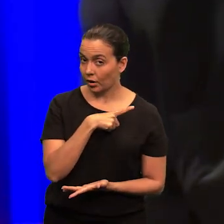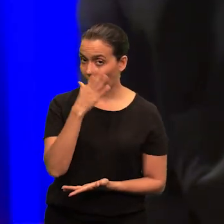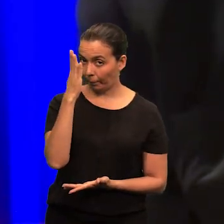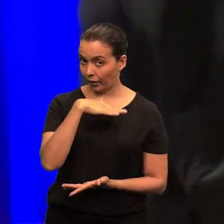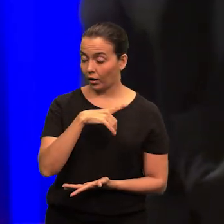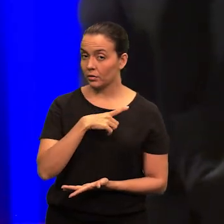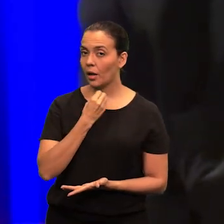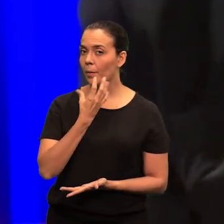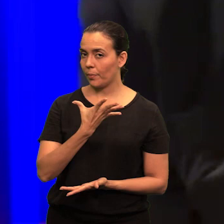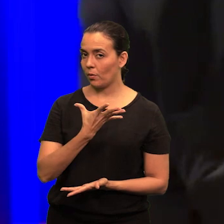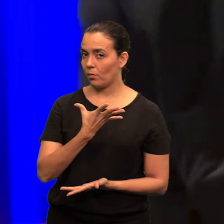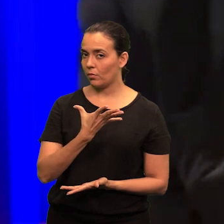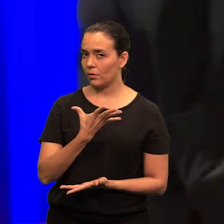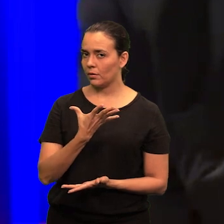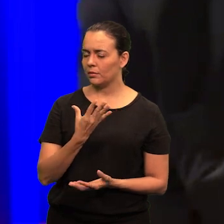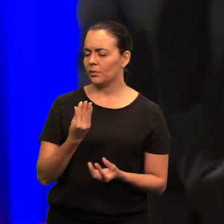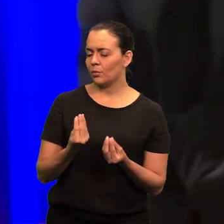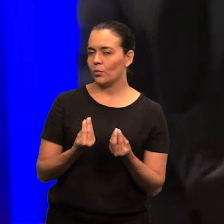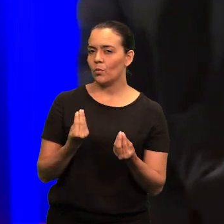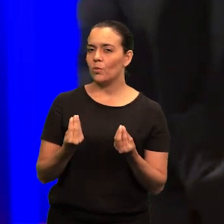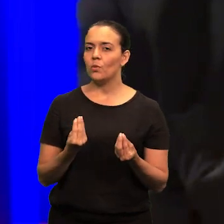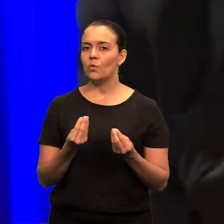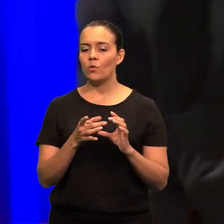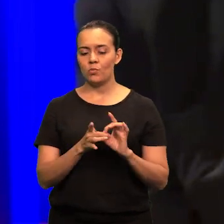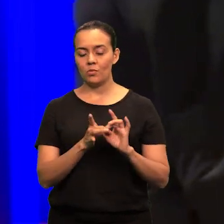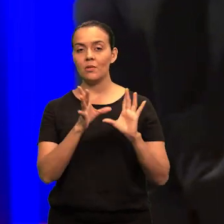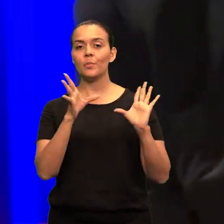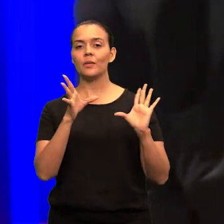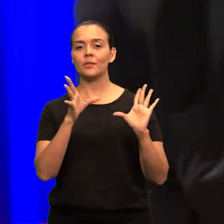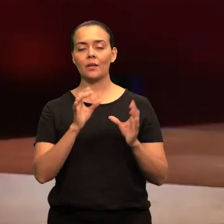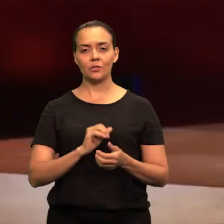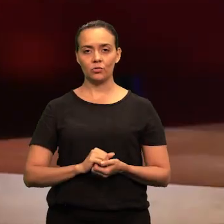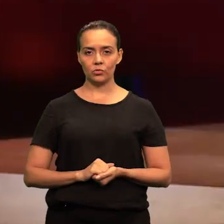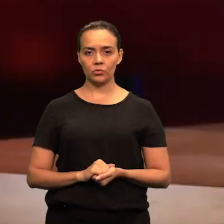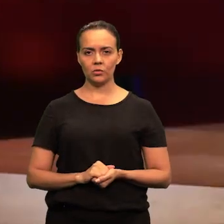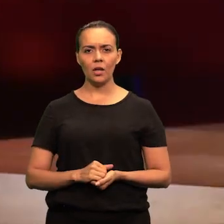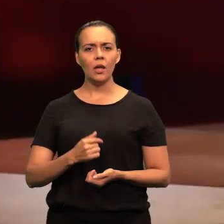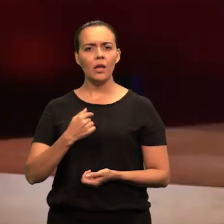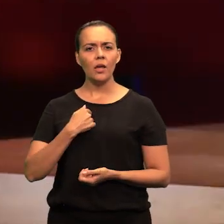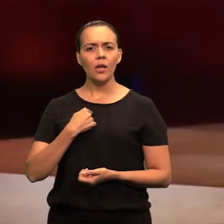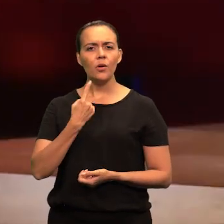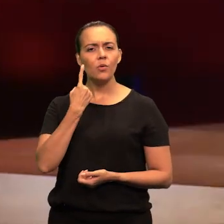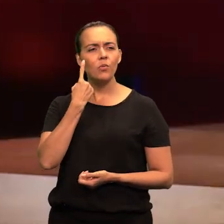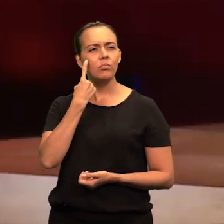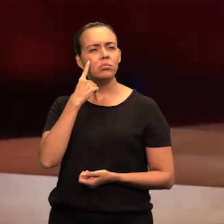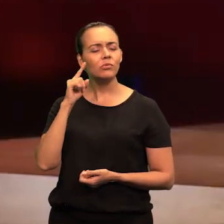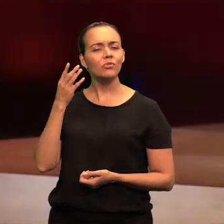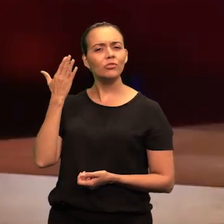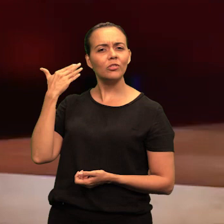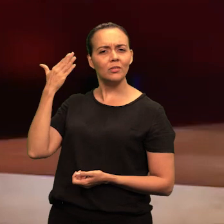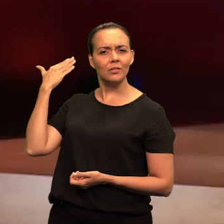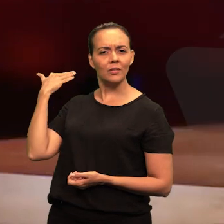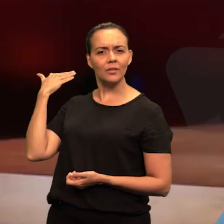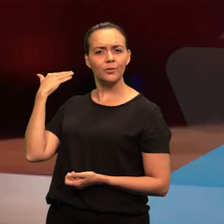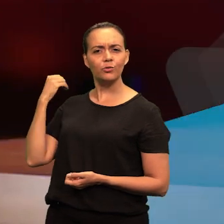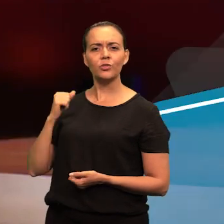é não entender o lugar da nossa liberdade. [Monja Coen] Eu estive uma vez na sinagoga aqui de São Paulo, na CIP,